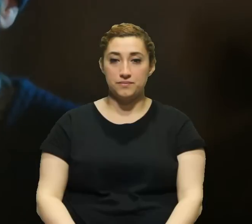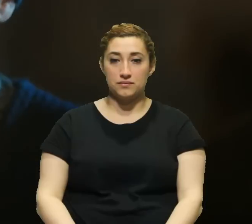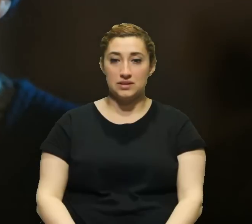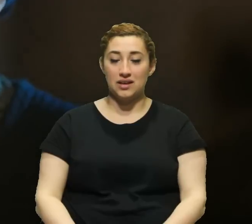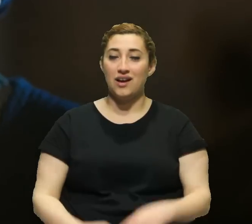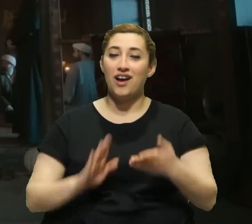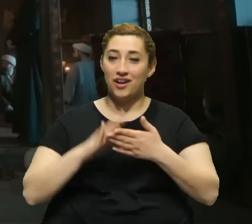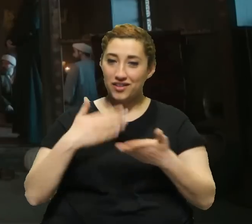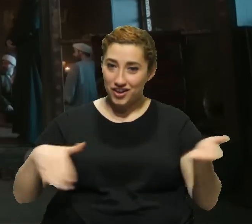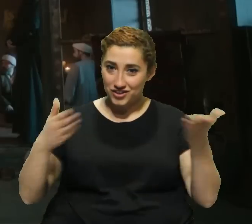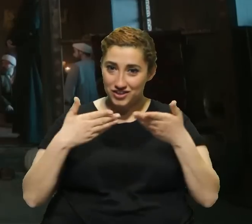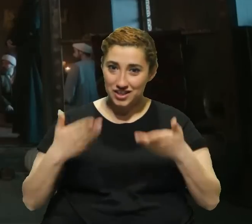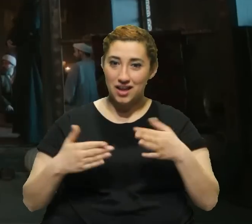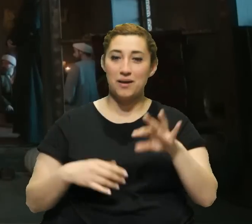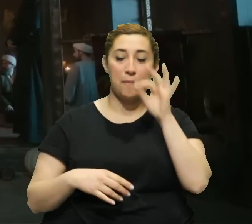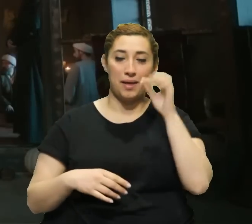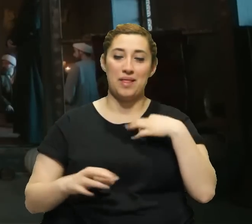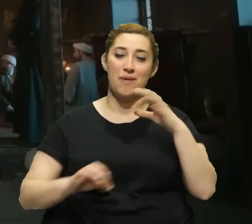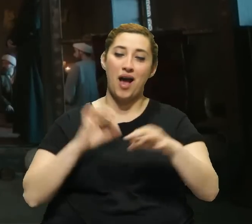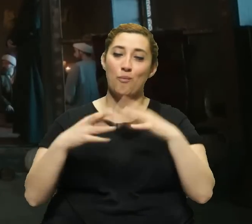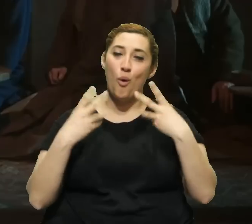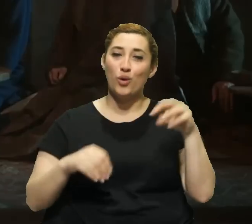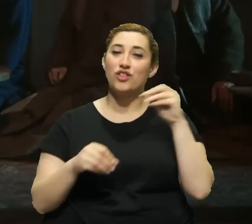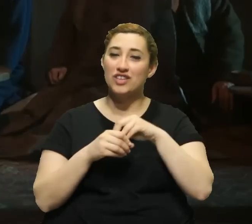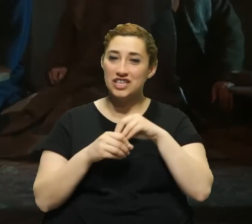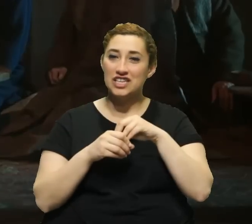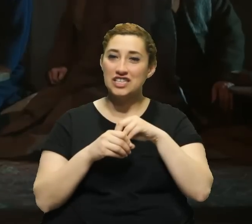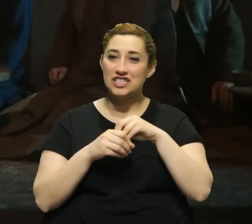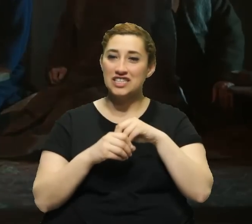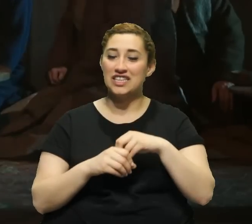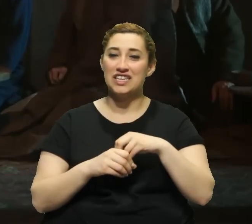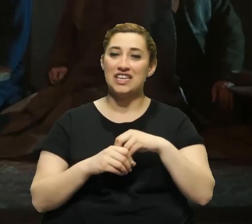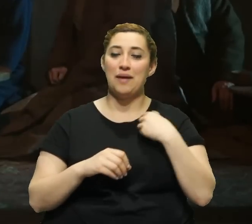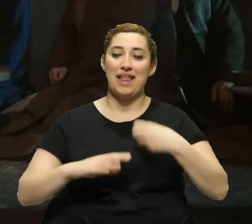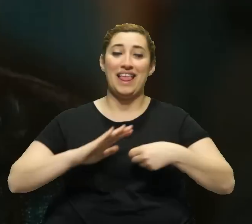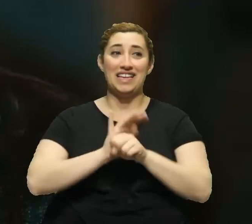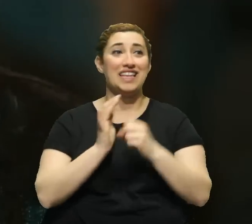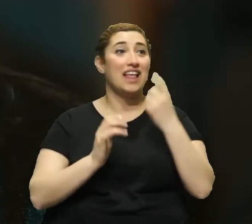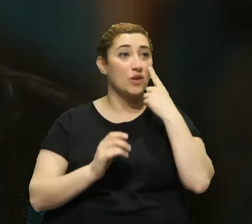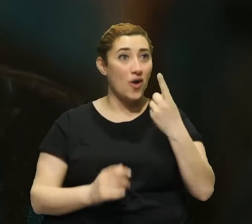Pirdaşlar, Bey akrabamızdır deyi... ...zulüm ile de akraba değiliz elbet.